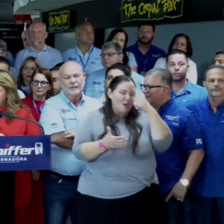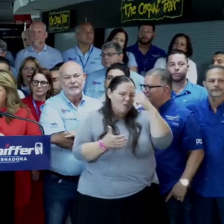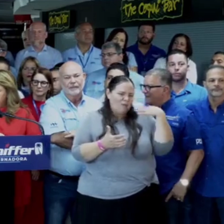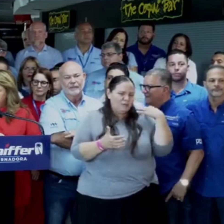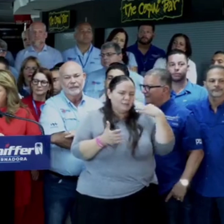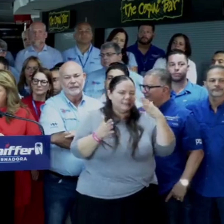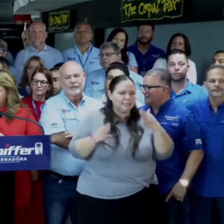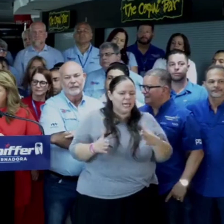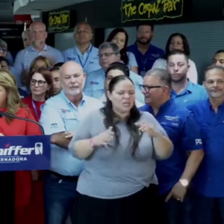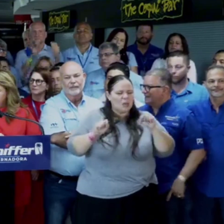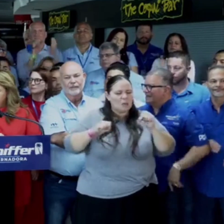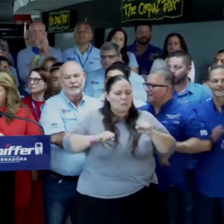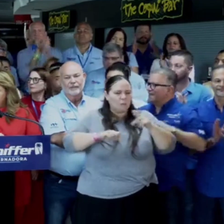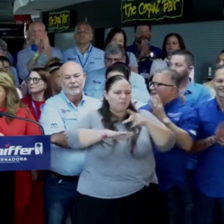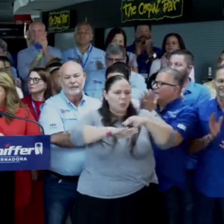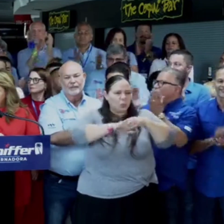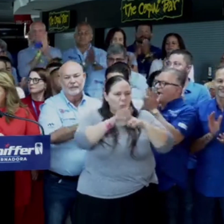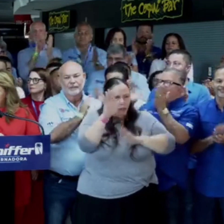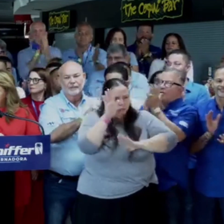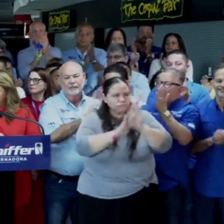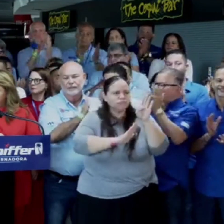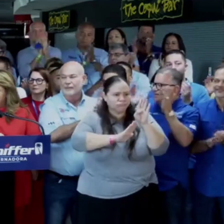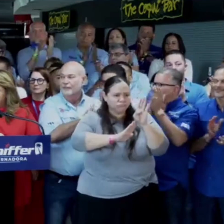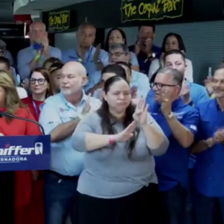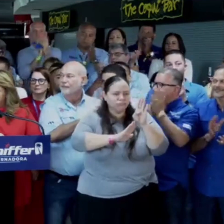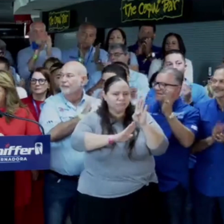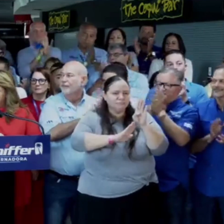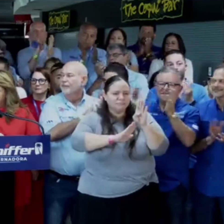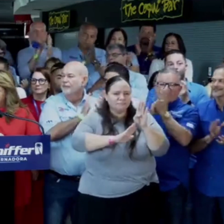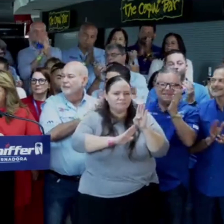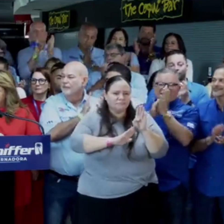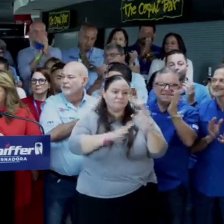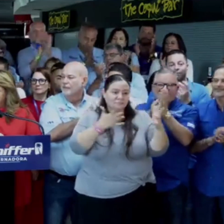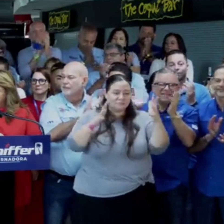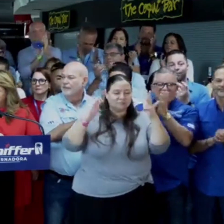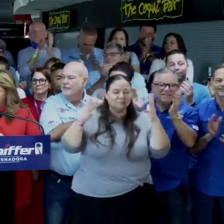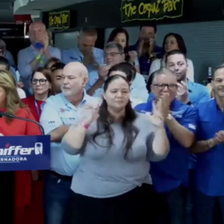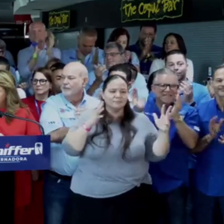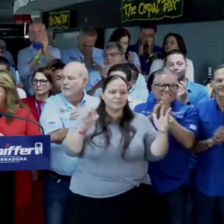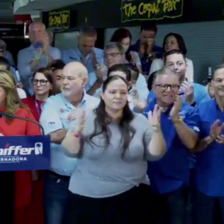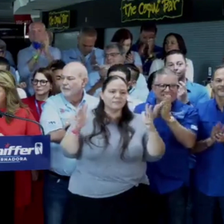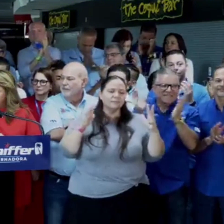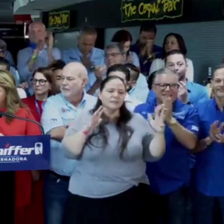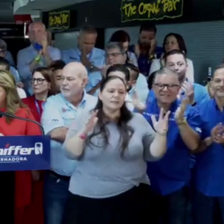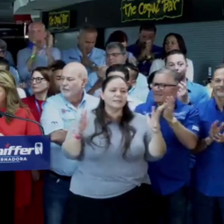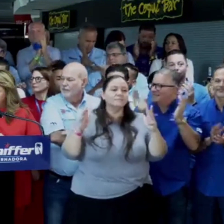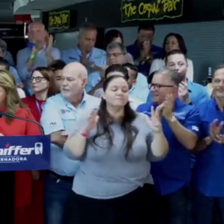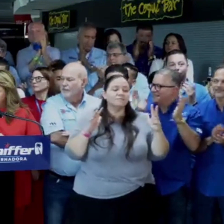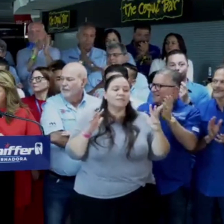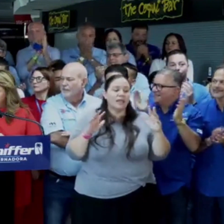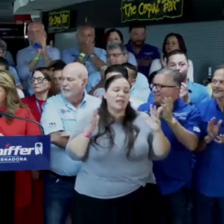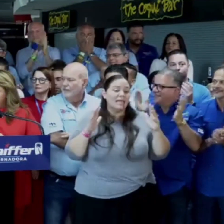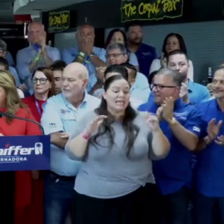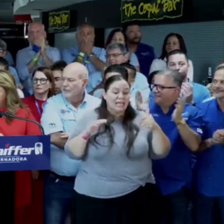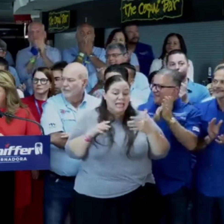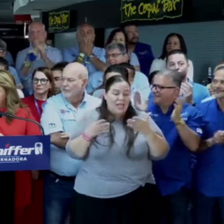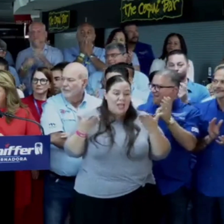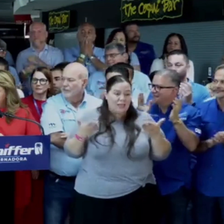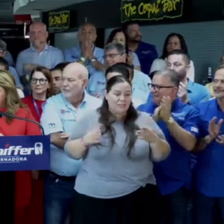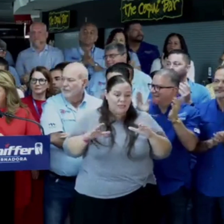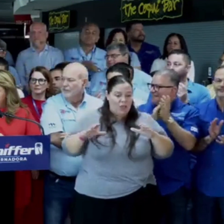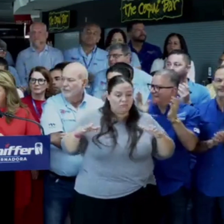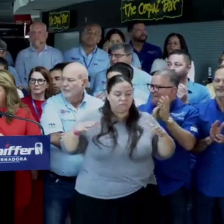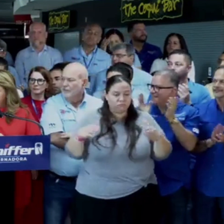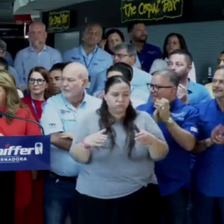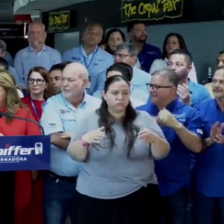Rico adelante y y que va que lidera la única colectividad que defiende nuestra ciudadanía